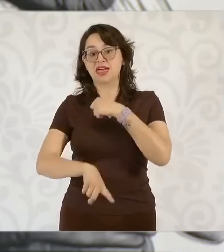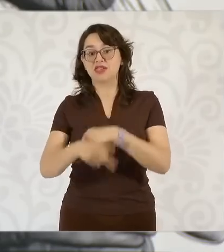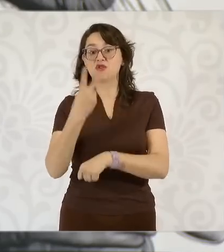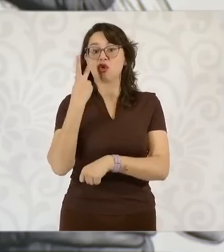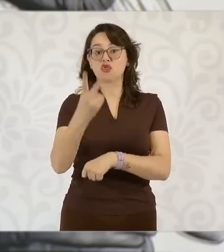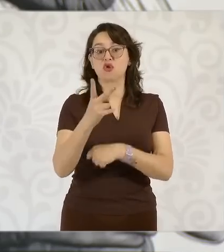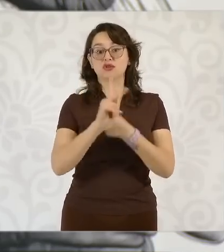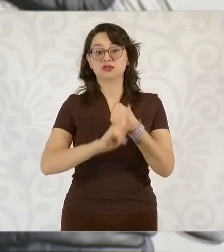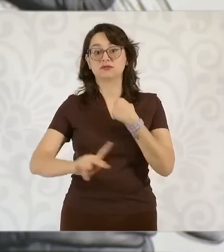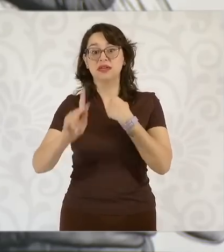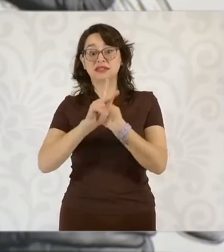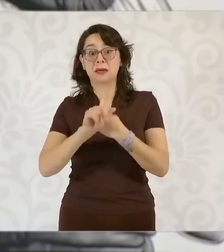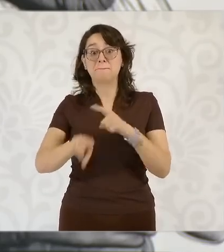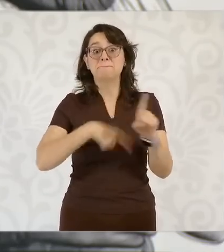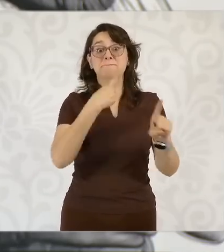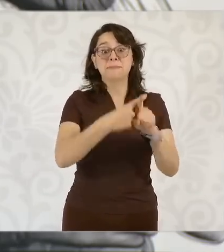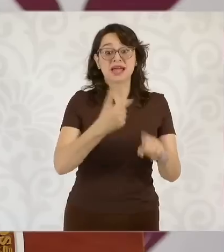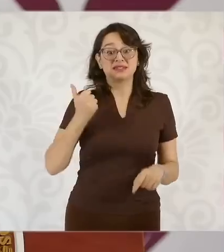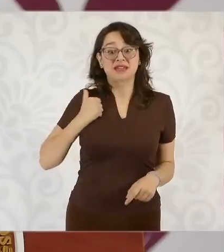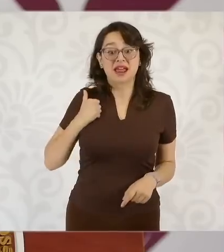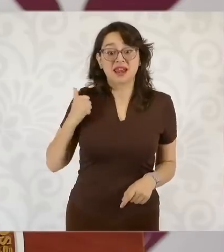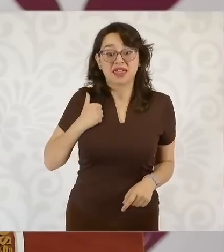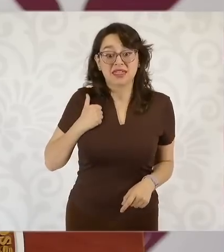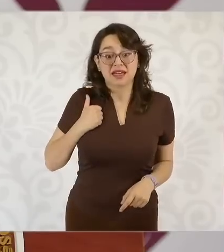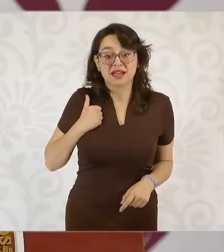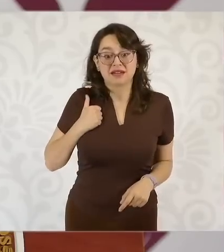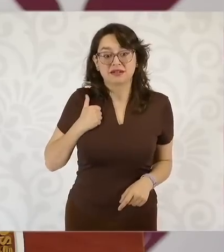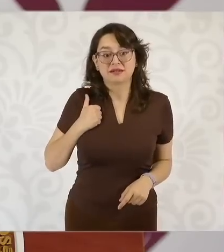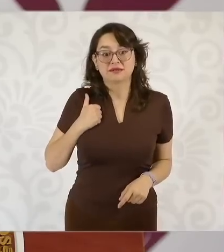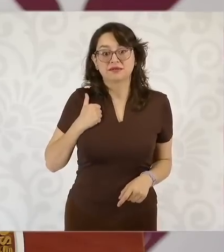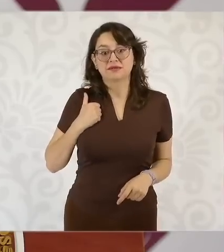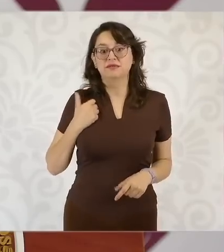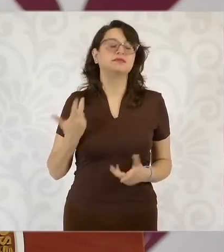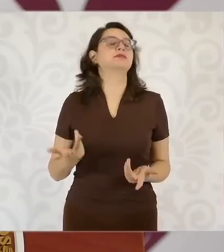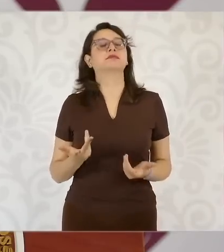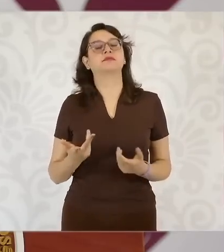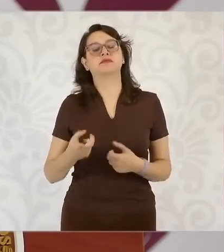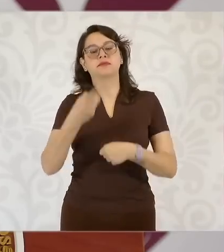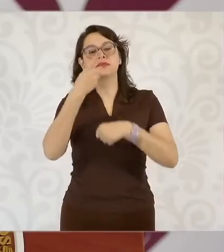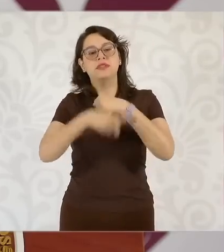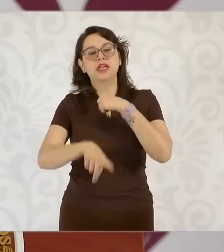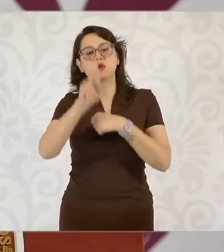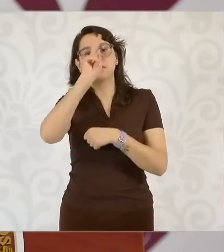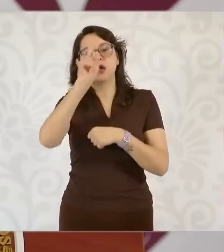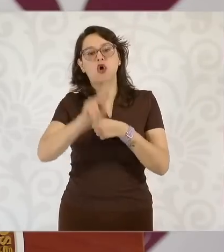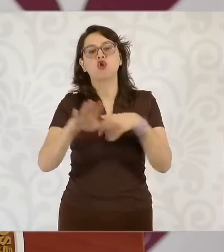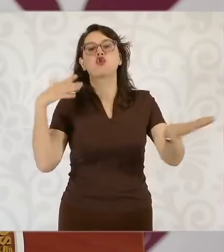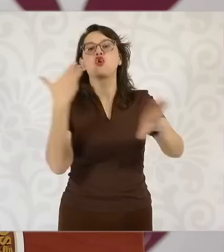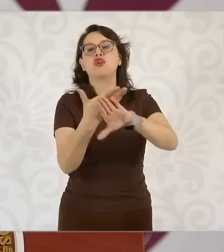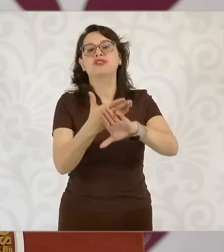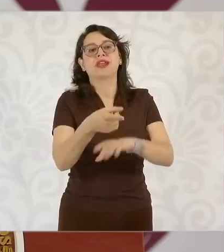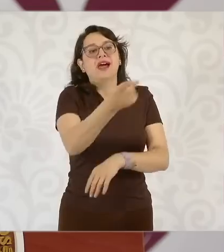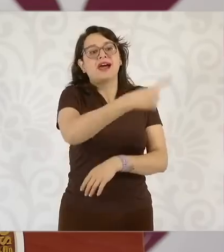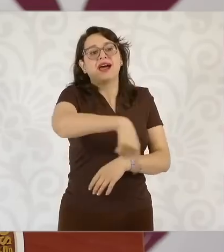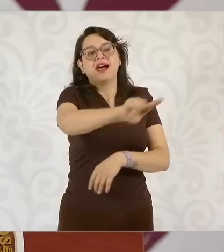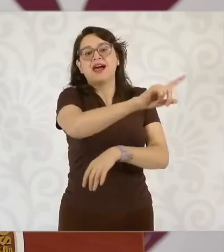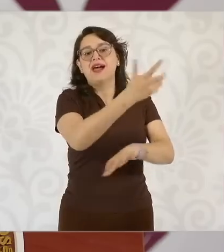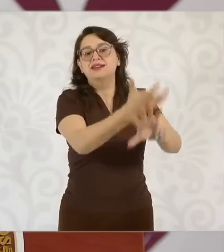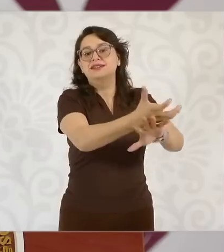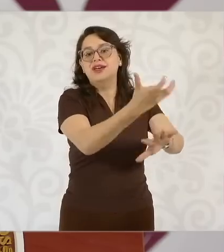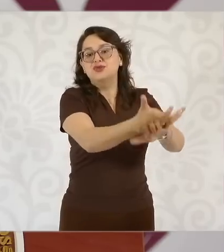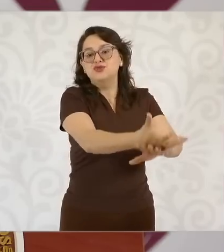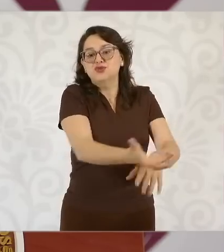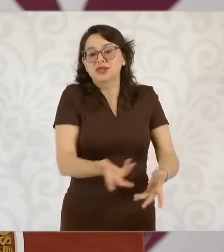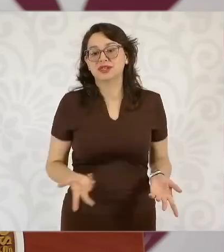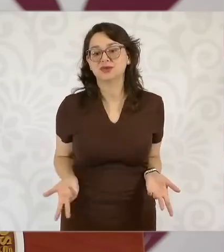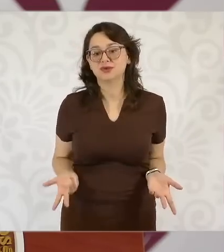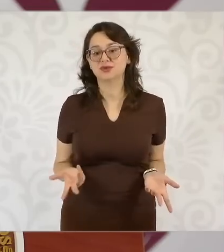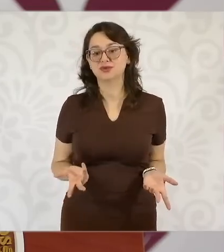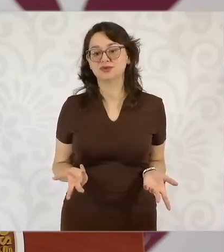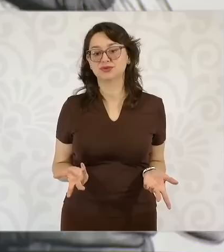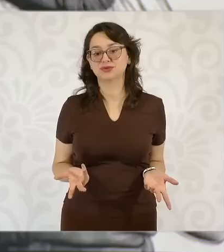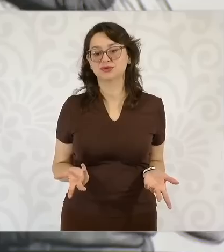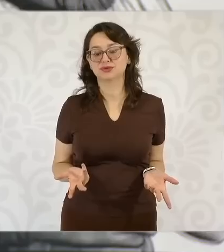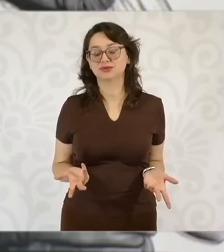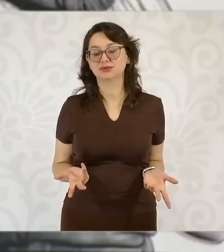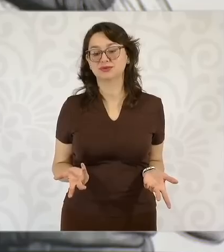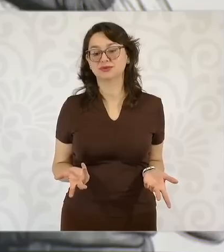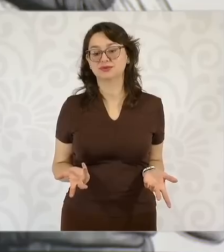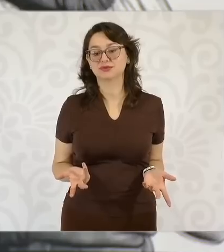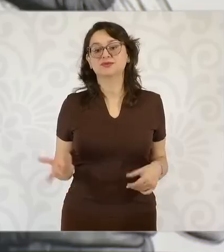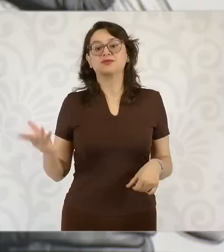25% Quién va a afectar más a los estadounidenses porque necesariamente porque los productos no se